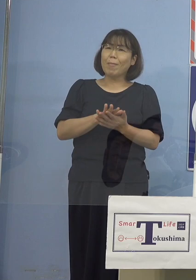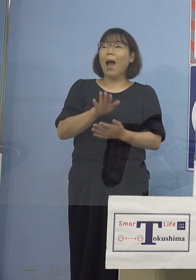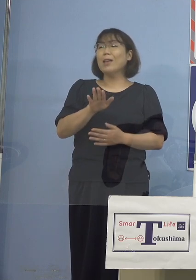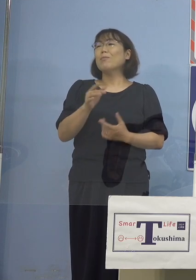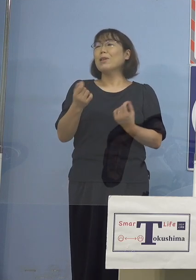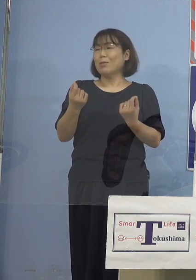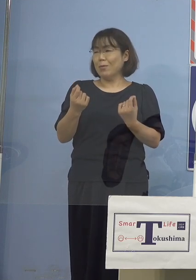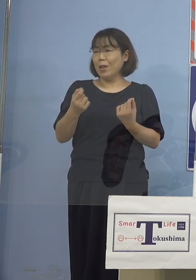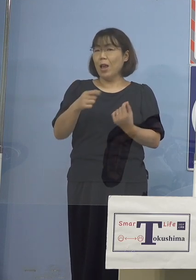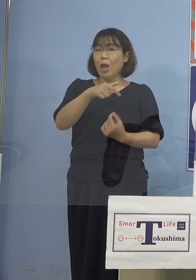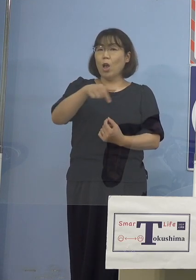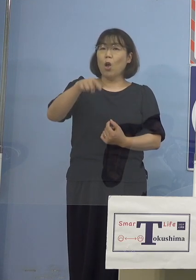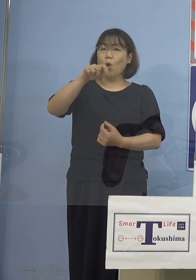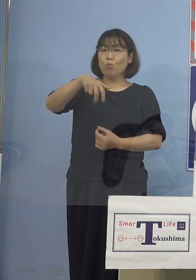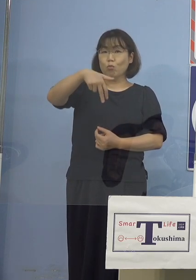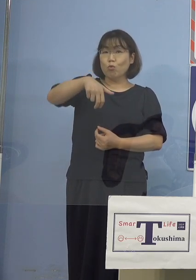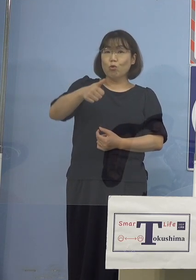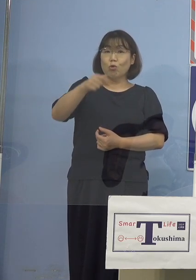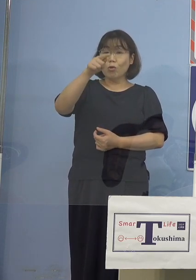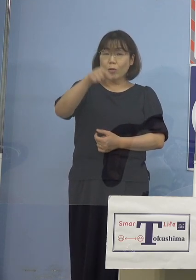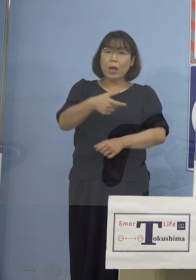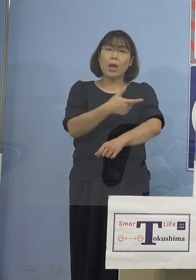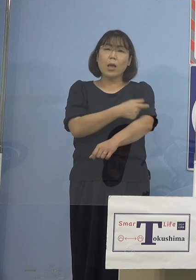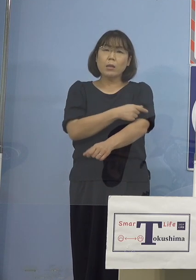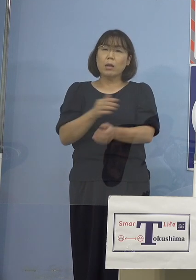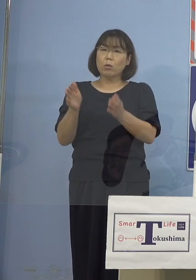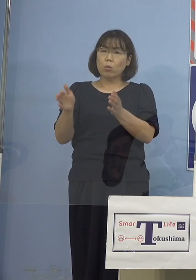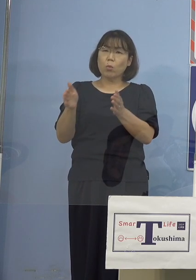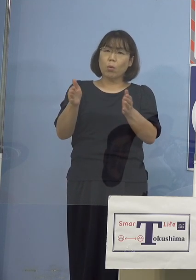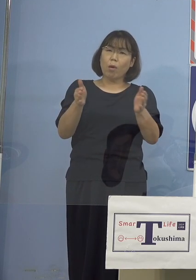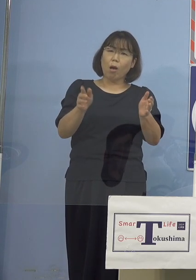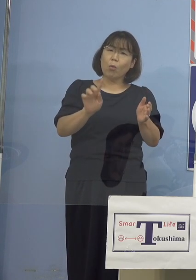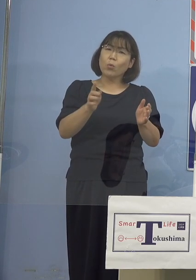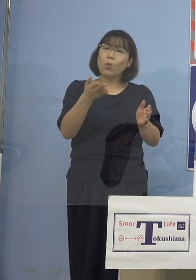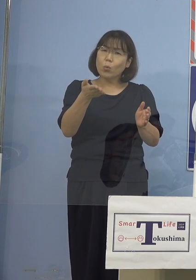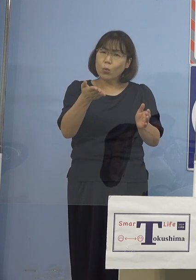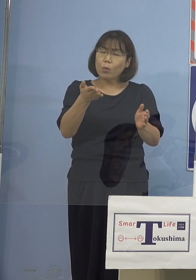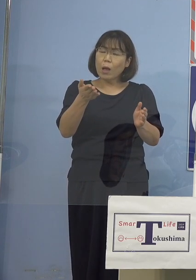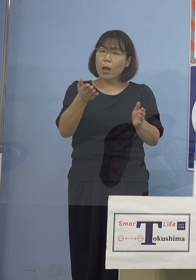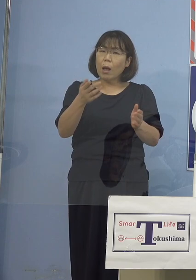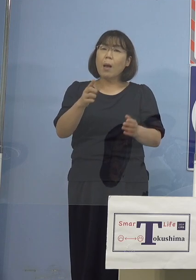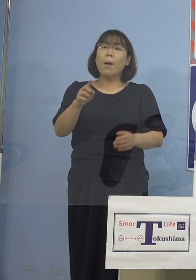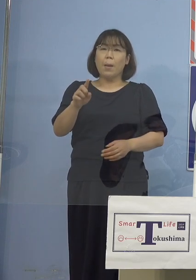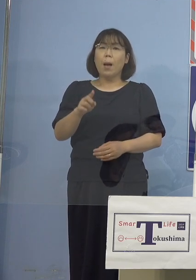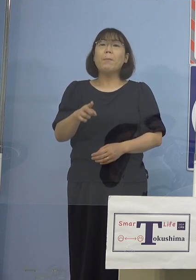ブースター接種をどのくらいの間隔でやるのか おそらく医療従事者の皆さん方から始まり